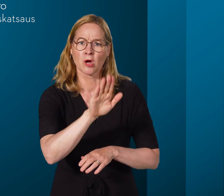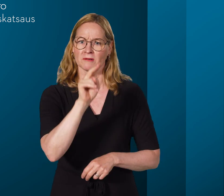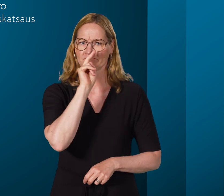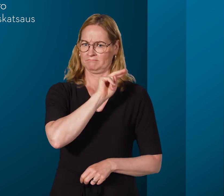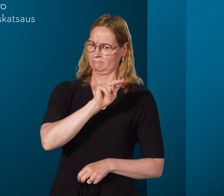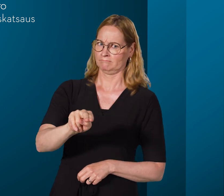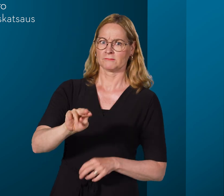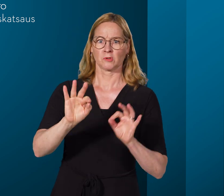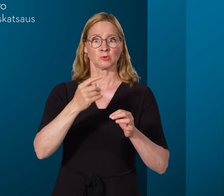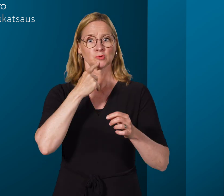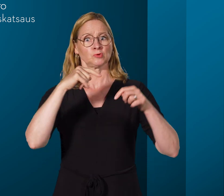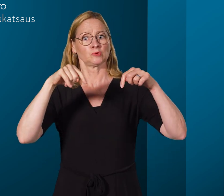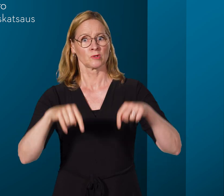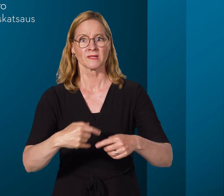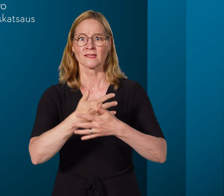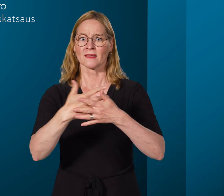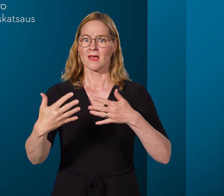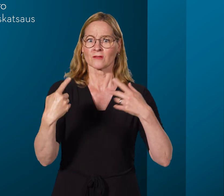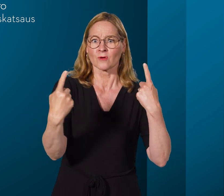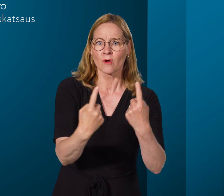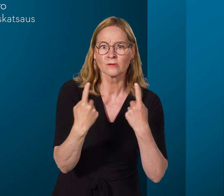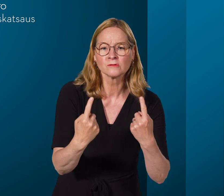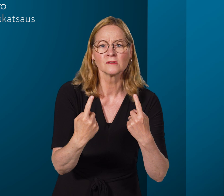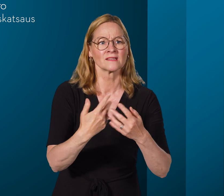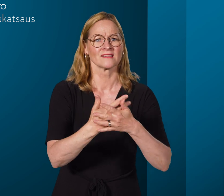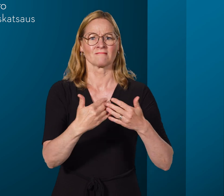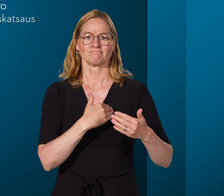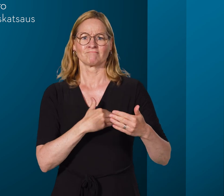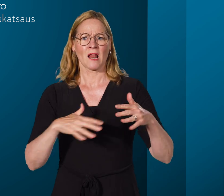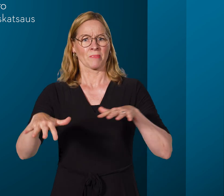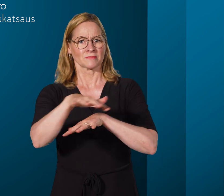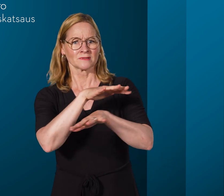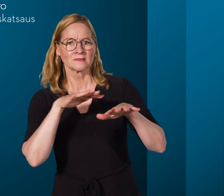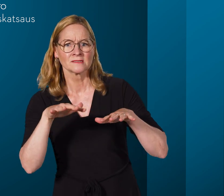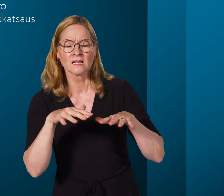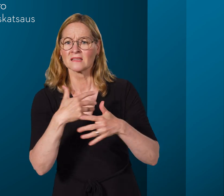ja näkemyksiä Suomen kielioloista, kieli-ilmapiiristä -